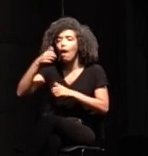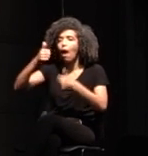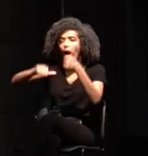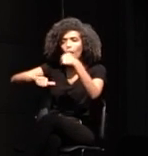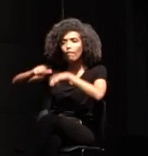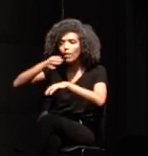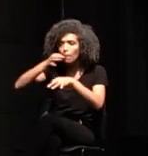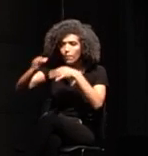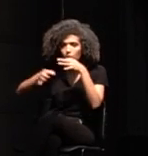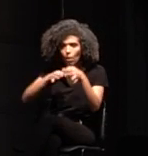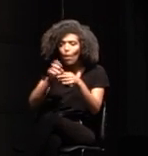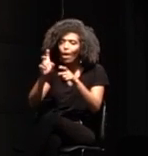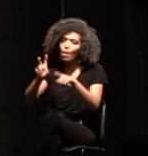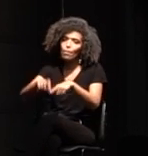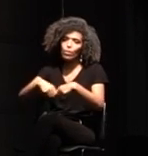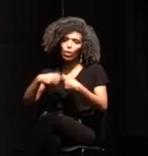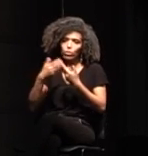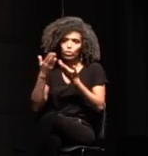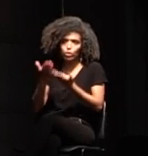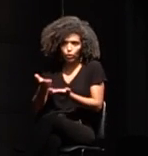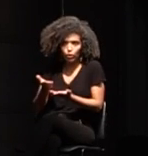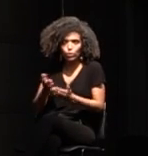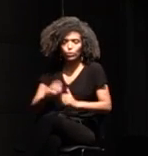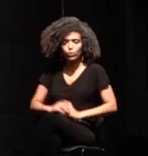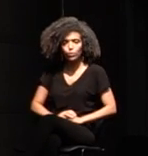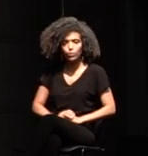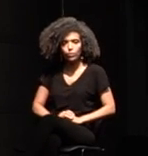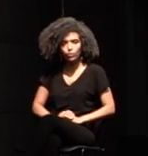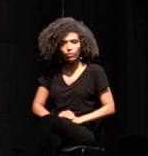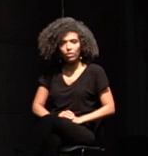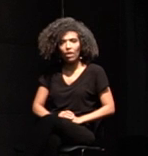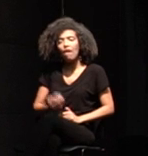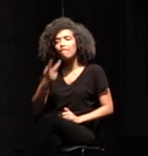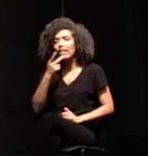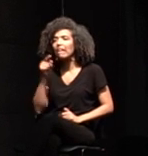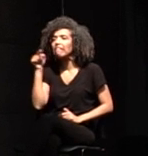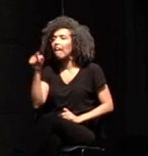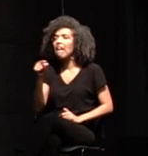é justamente essa dificuldade de colocá-la em uma determinada categoria